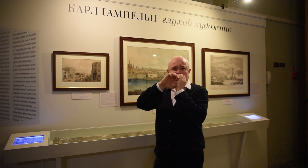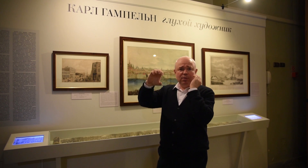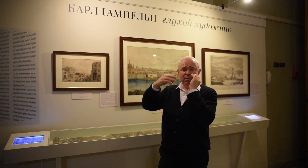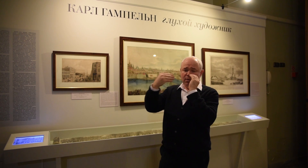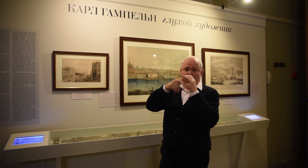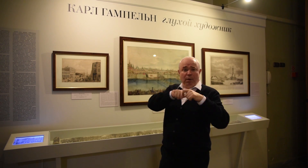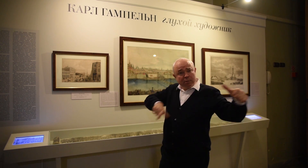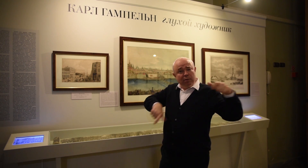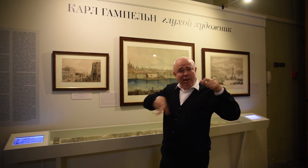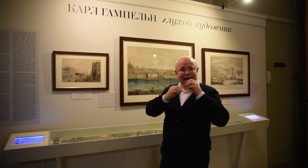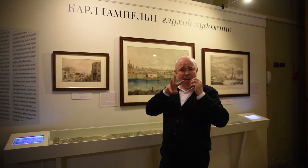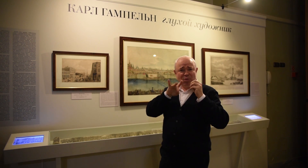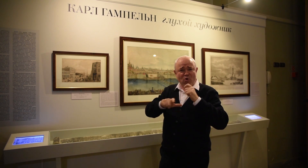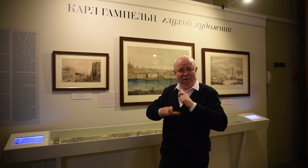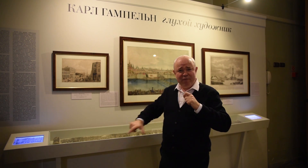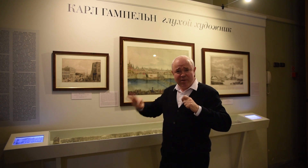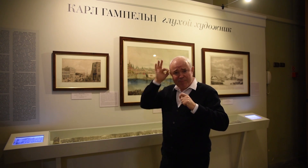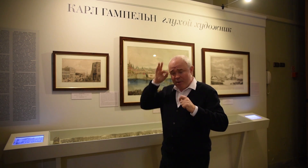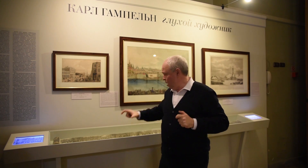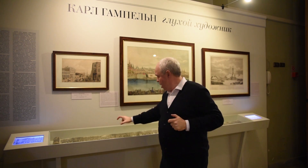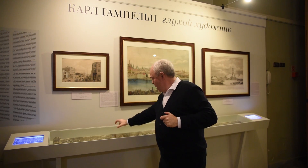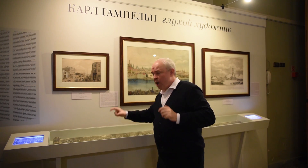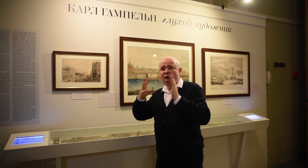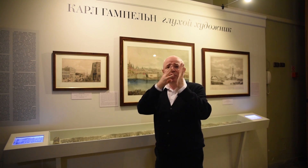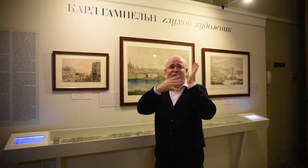Лента свёрнута на катушку в «тубусе», её длина около 10 метров, а ширина - 94 мм.